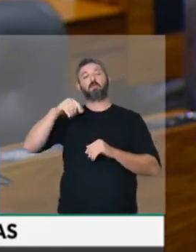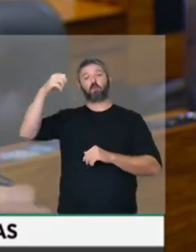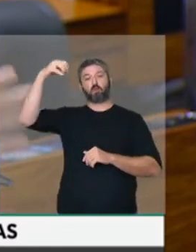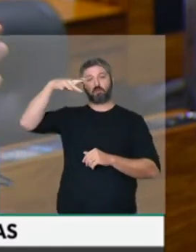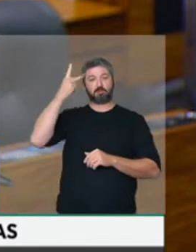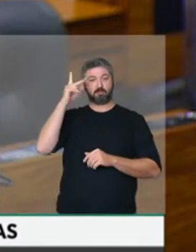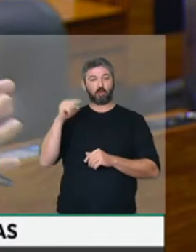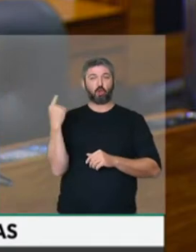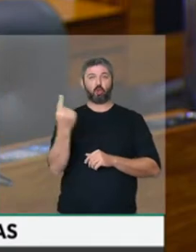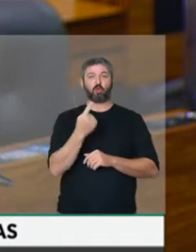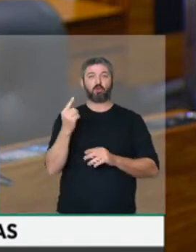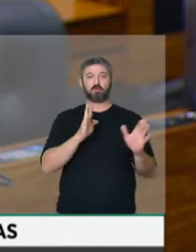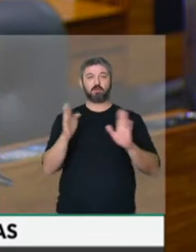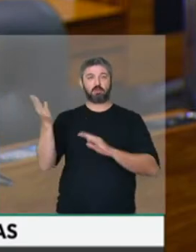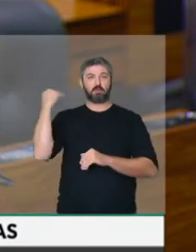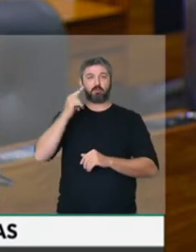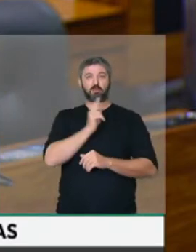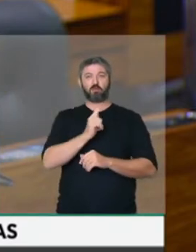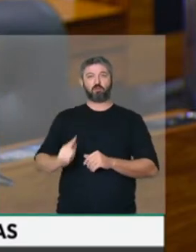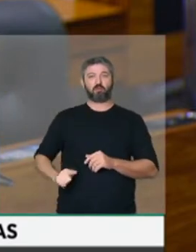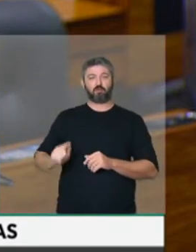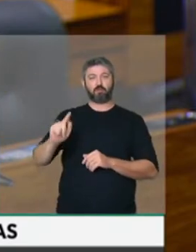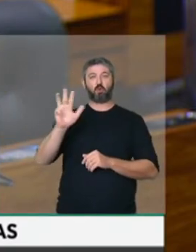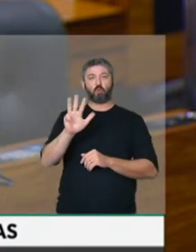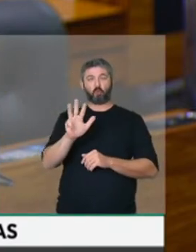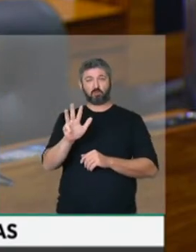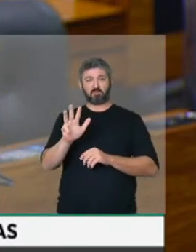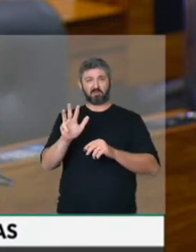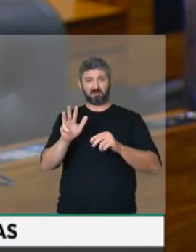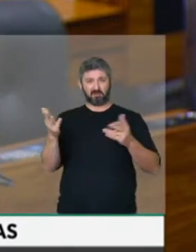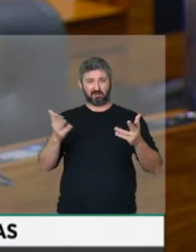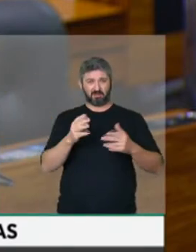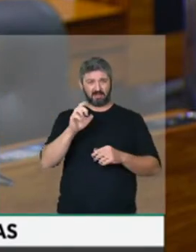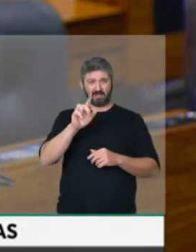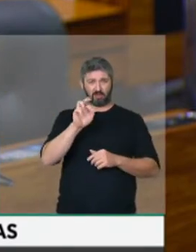FOI NOS ÚLTIMOS ANOS. FOI A PETROBRAS, A ELETROBRAS, ASSIM COMO A PETROBRAS? A RESPONSÁVEL PELO MAIOR